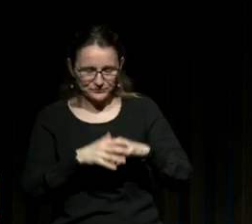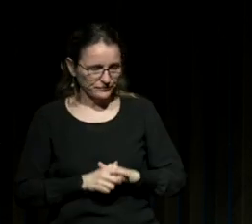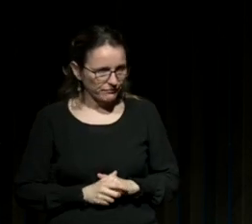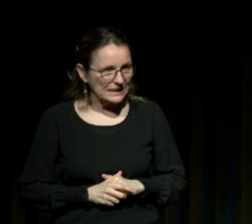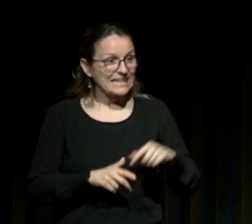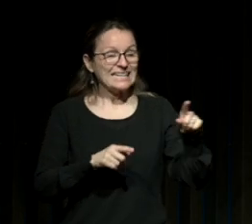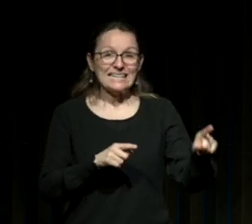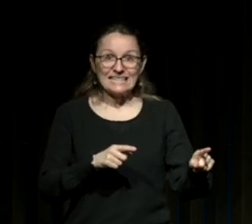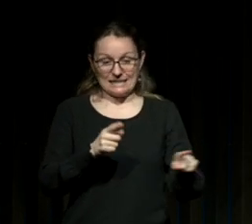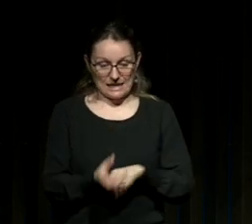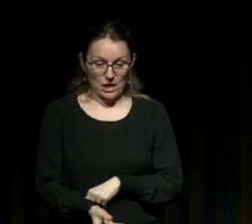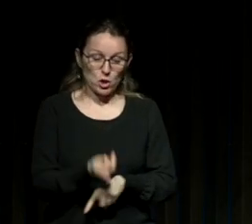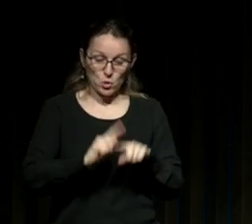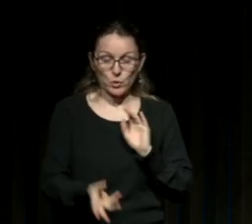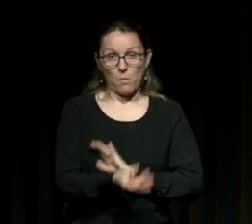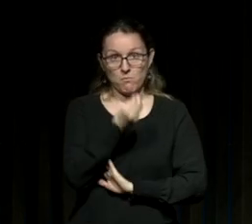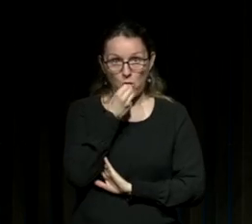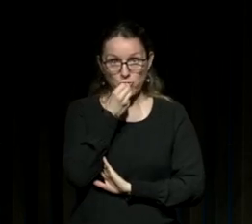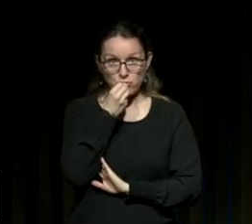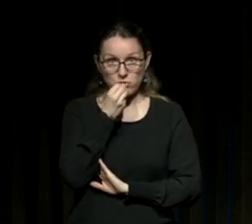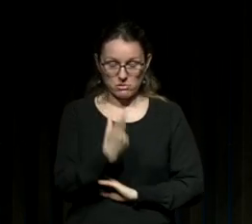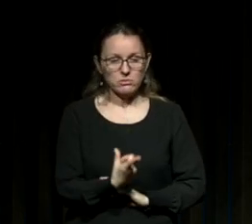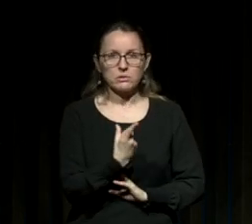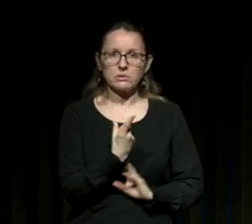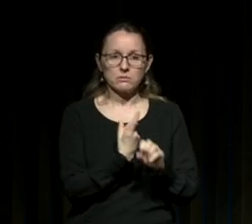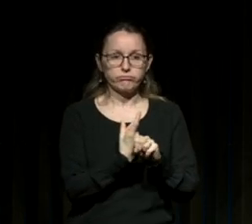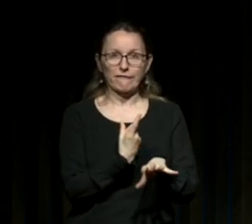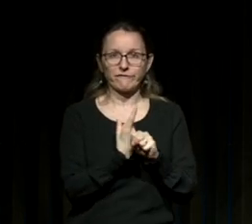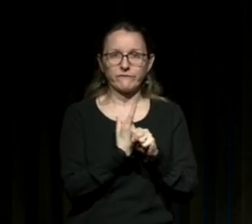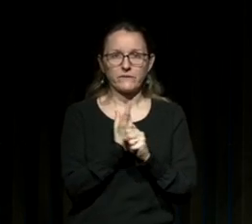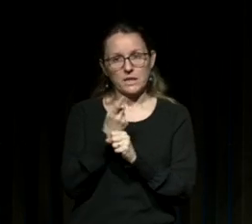fois qu'ils mangeaient quelque chose d'envoyer une photo d'eux qu'ils mangeaient et puis les